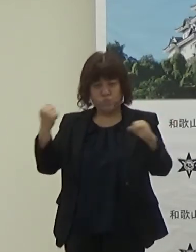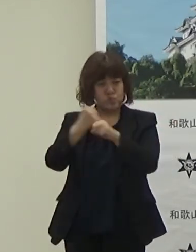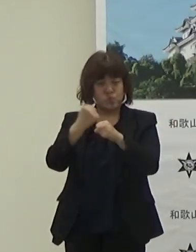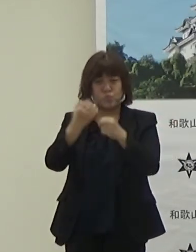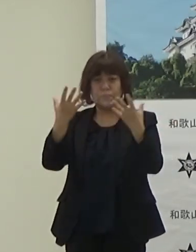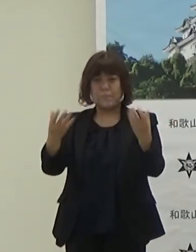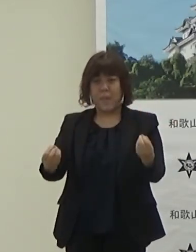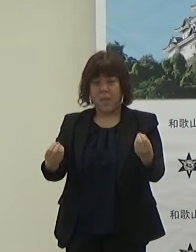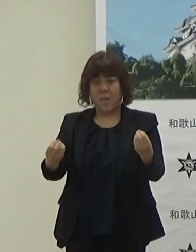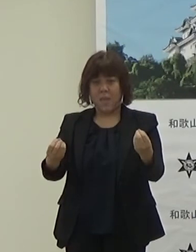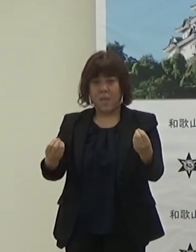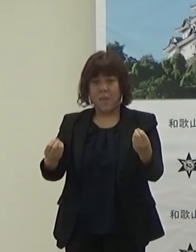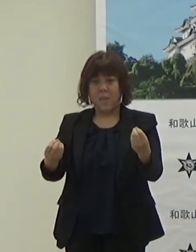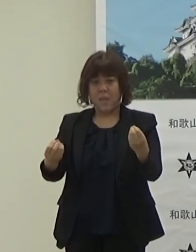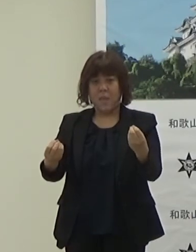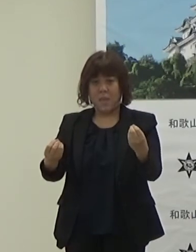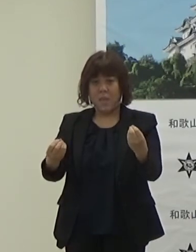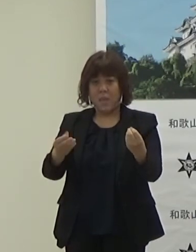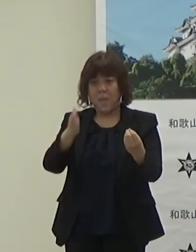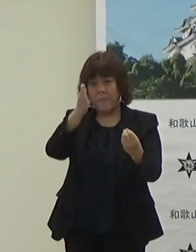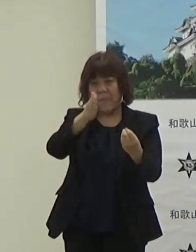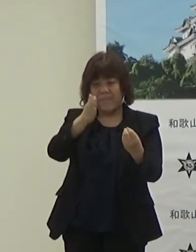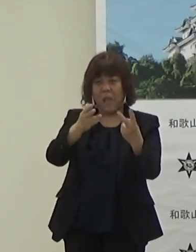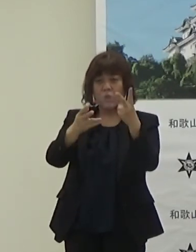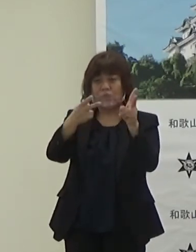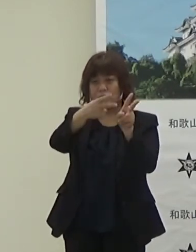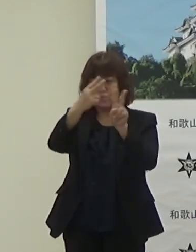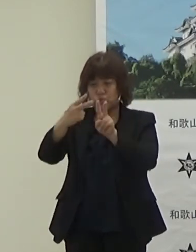もうすでに真ん中に2橋かかってると思うんですけども